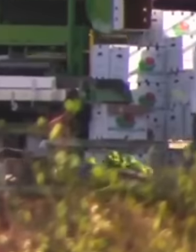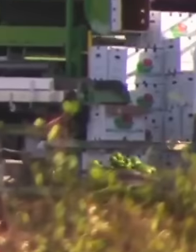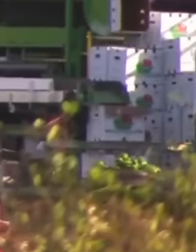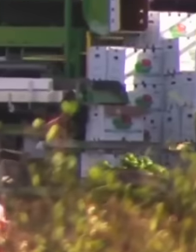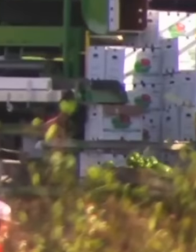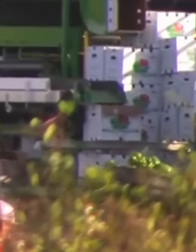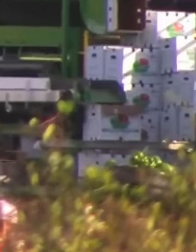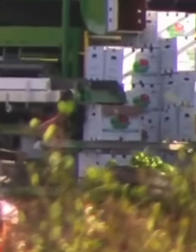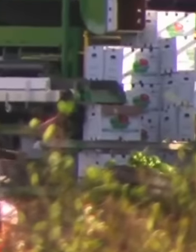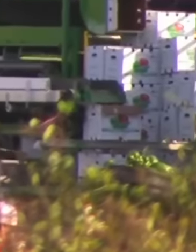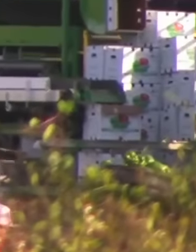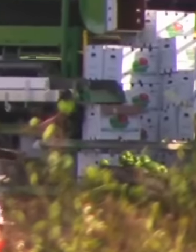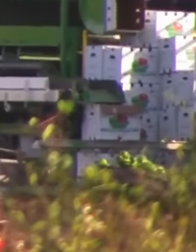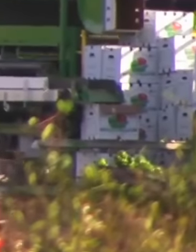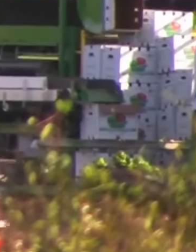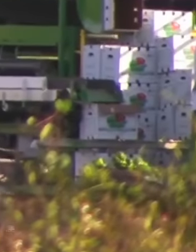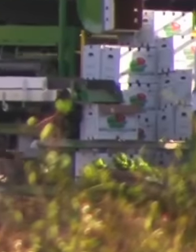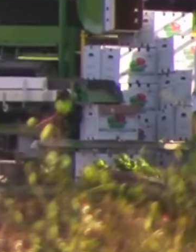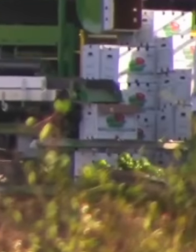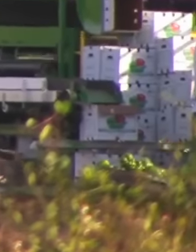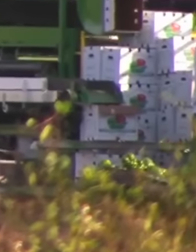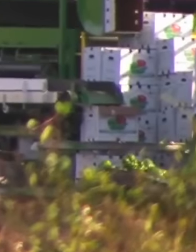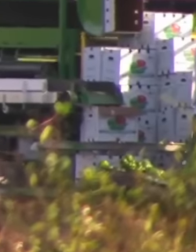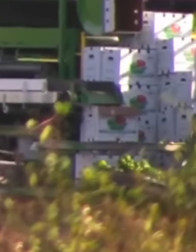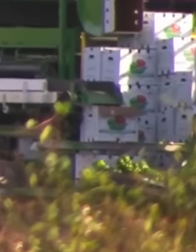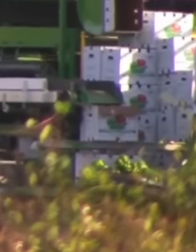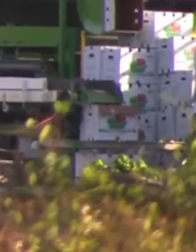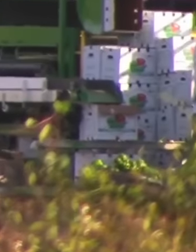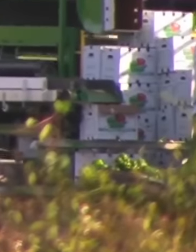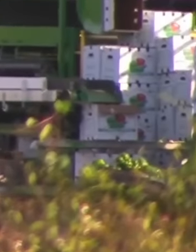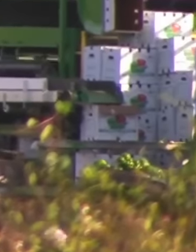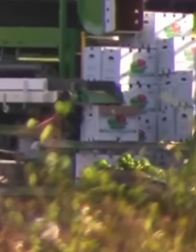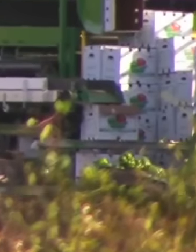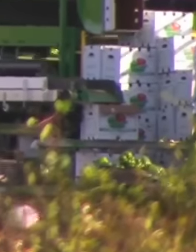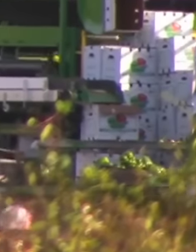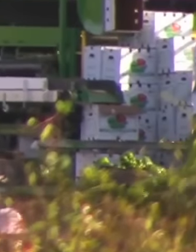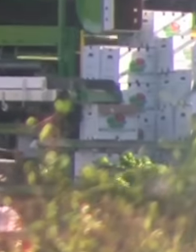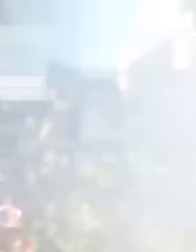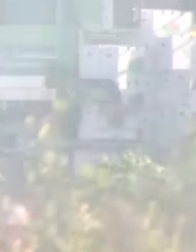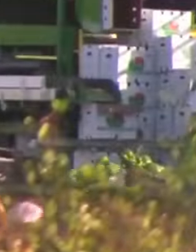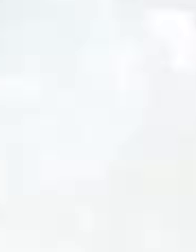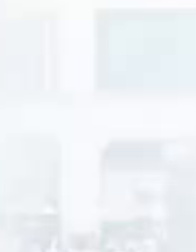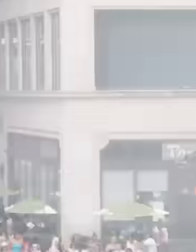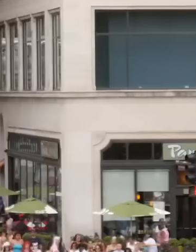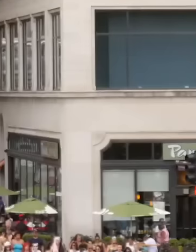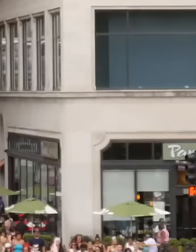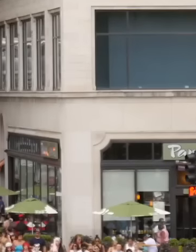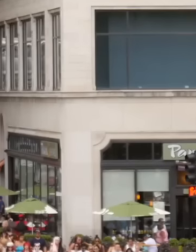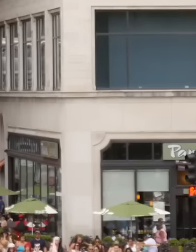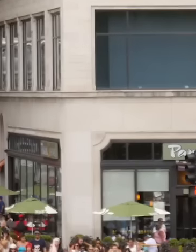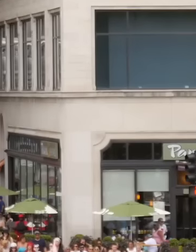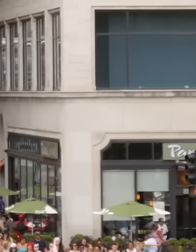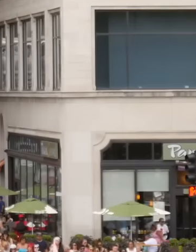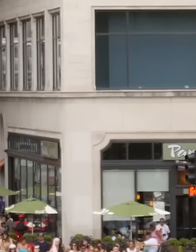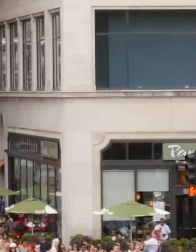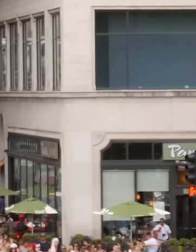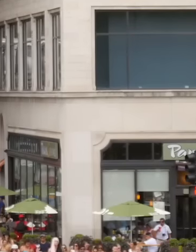personas de origen mexicano residiendo en la unión americana de esta cifra 34 millones son residentes